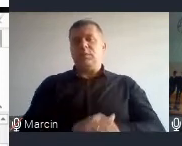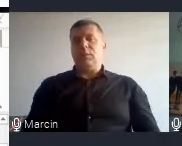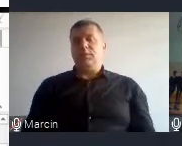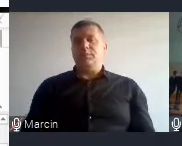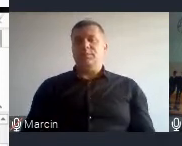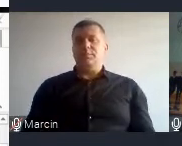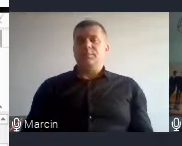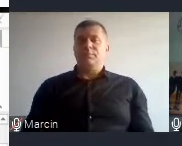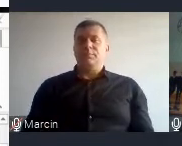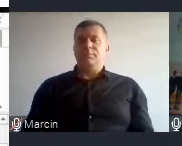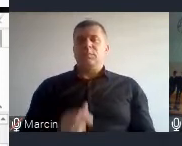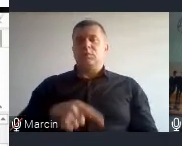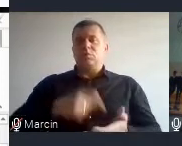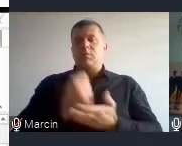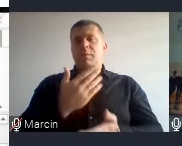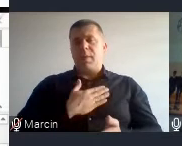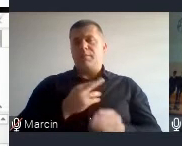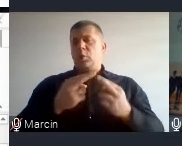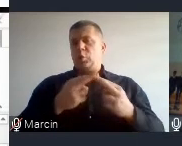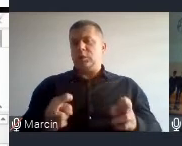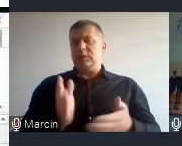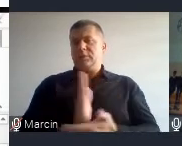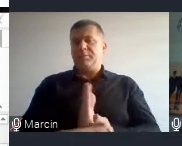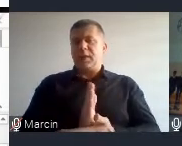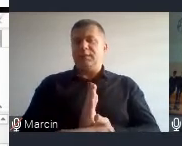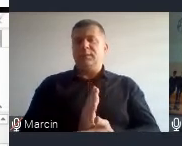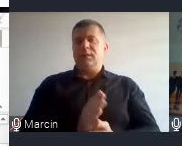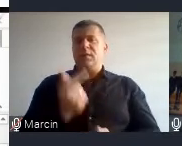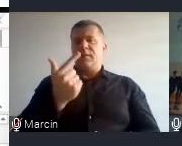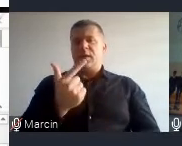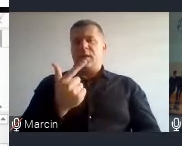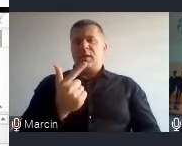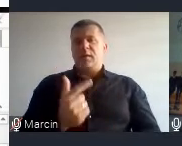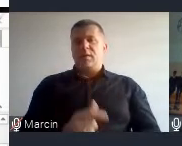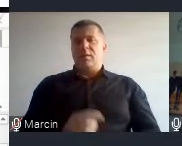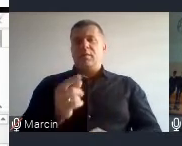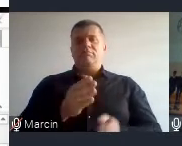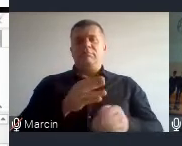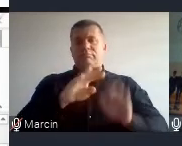Czyli tutaj znowu mamy pewna różnicę pomiędzy dwiema procedurami.